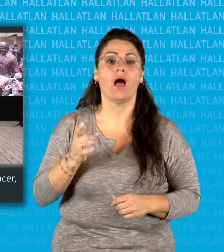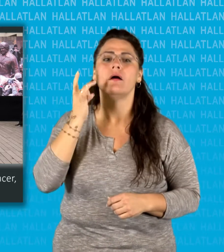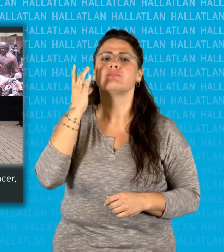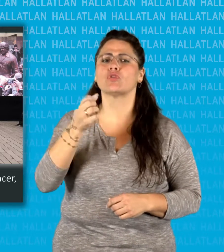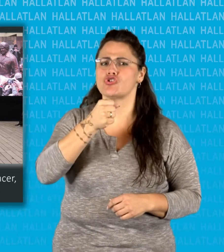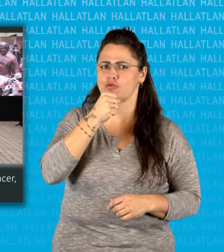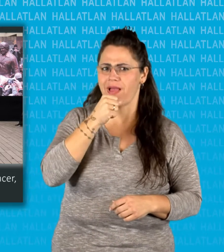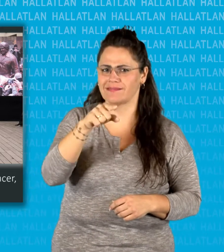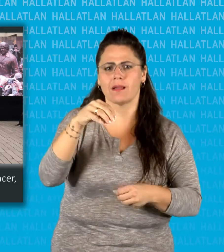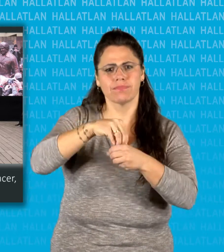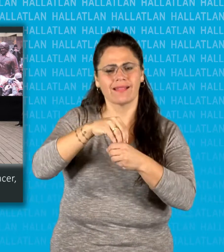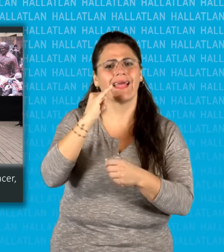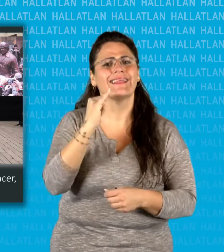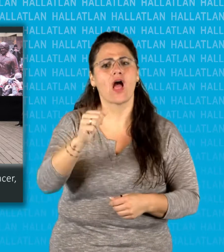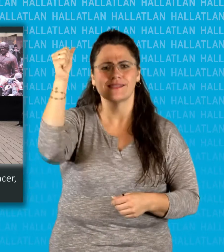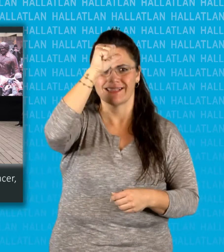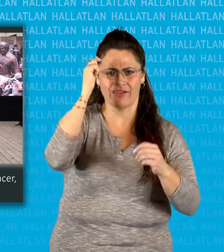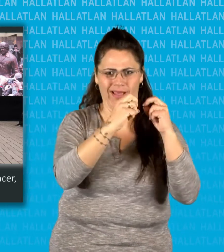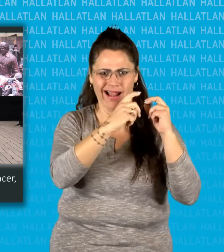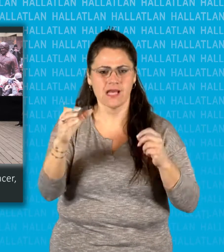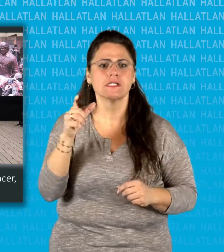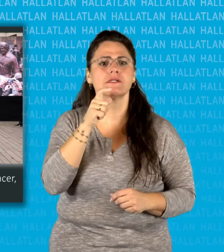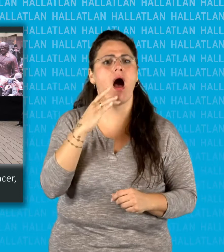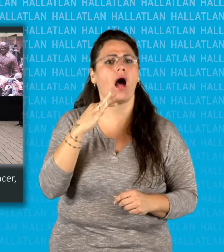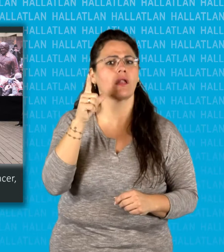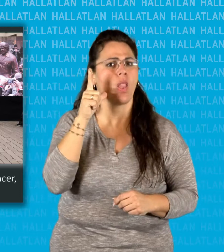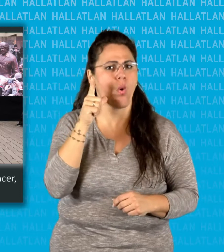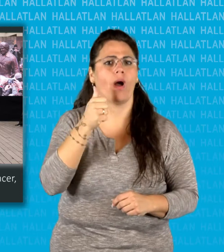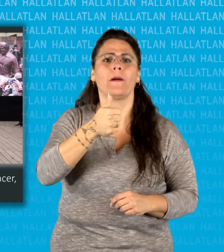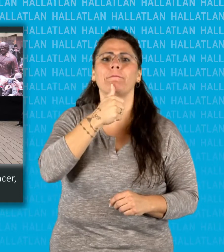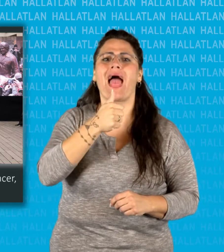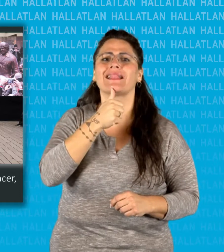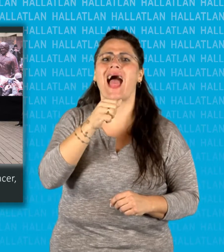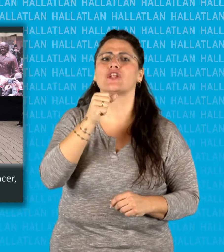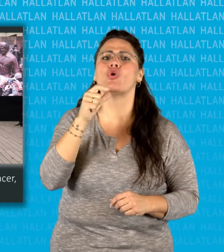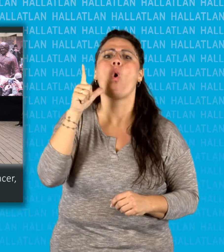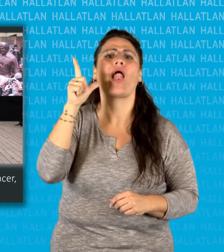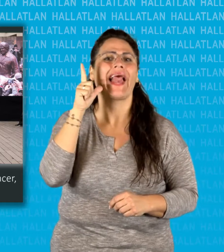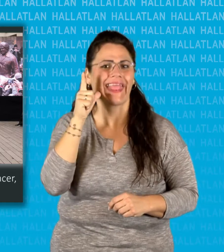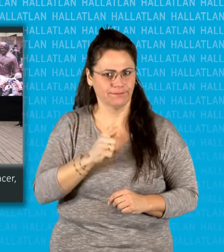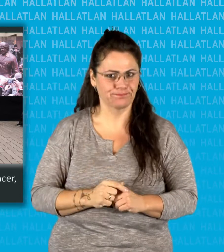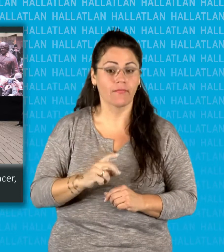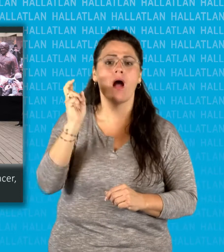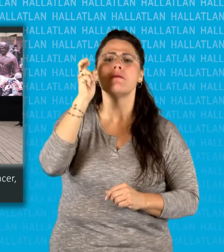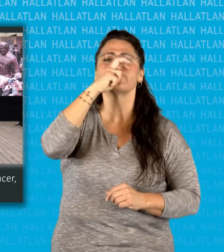Bud Spencer, eredeti nevén Carlo Pedersoli